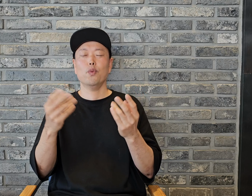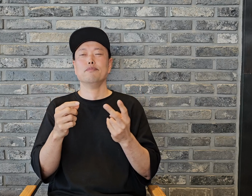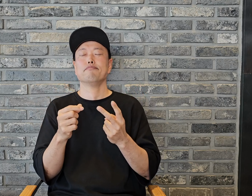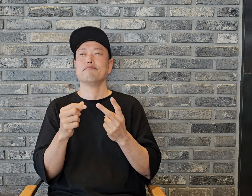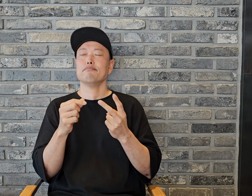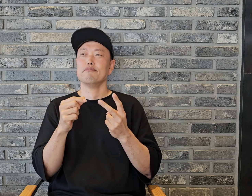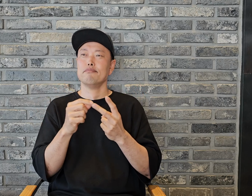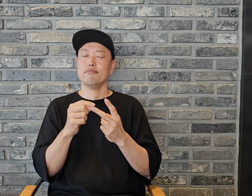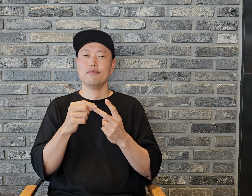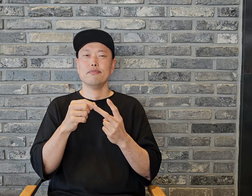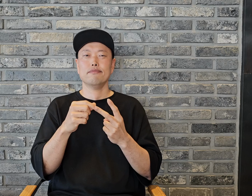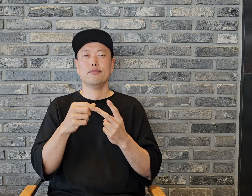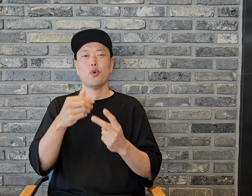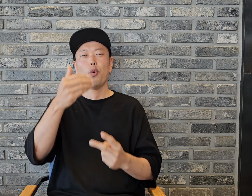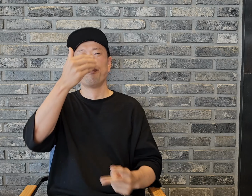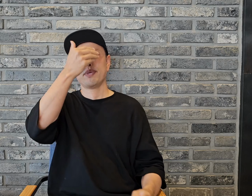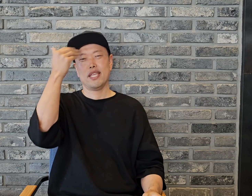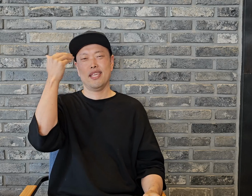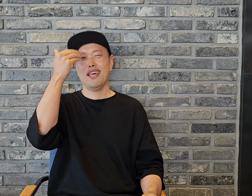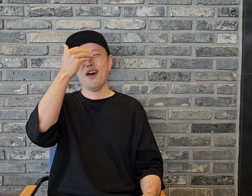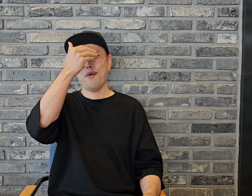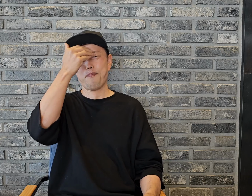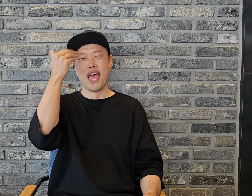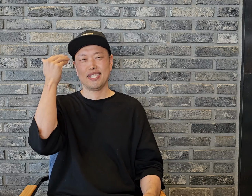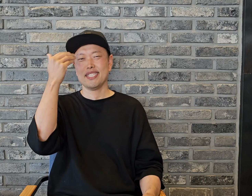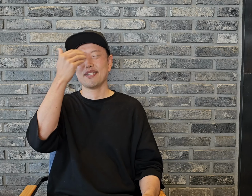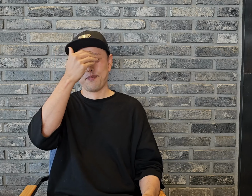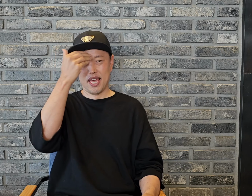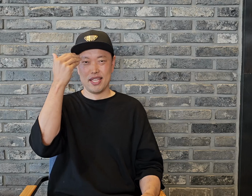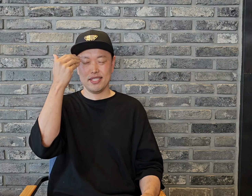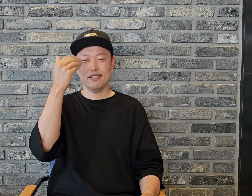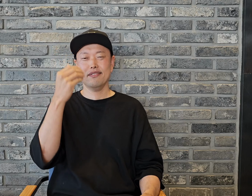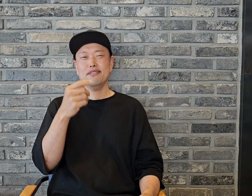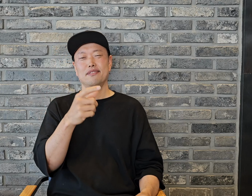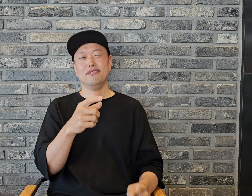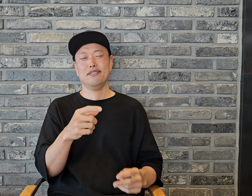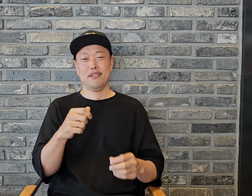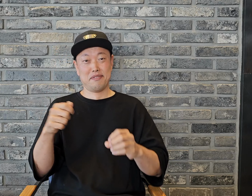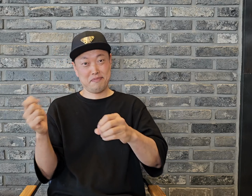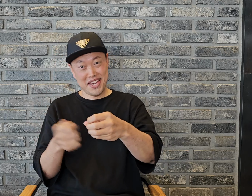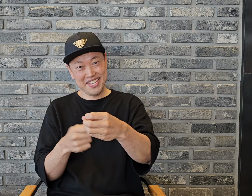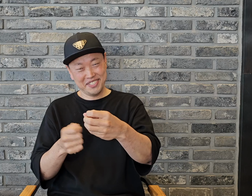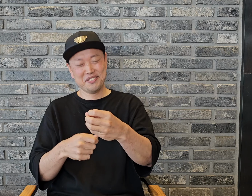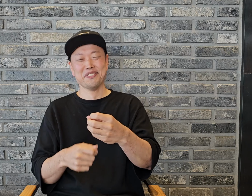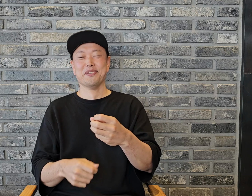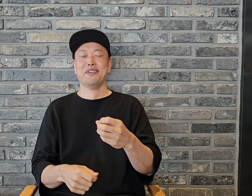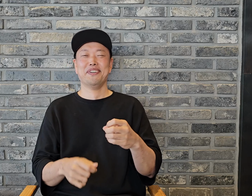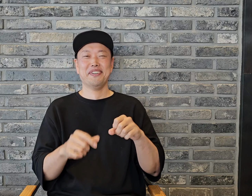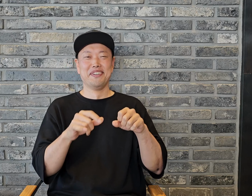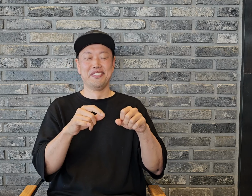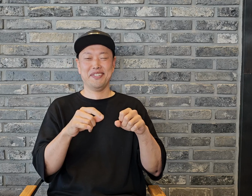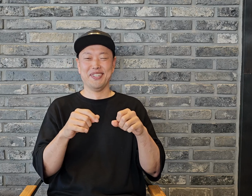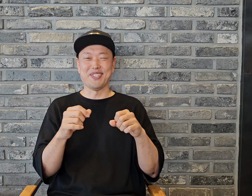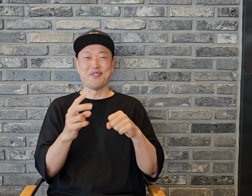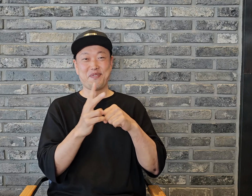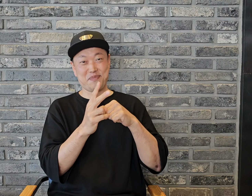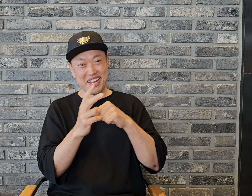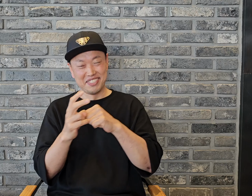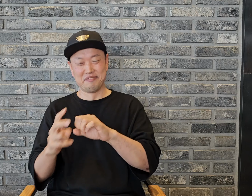Es bedeutet auch „jung“. Es gibt auch das traditionelle Fahrgeschäft „oben“, und die Schnecke